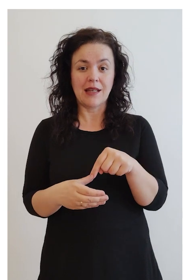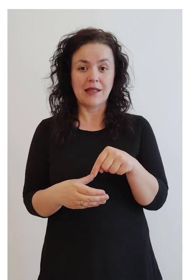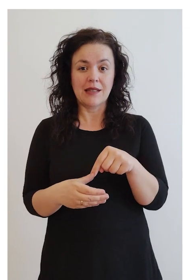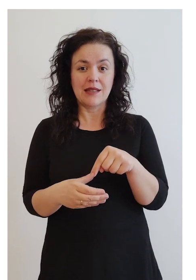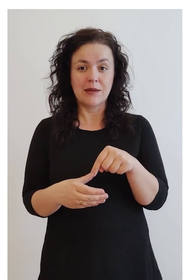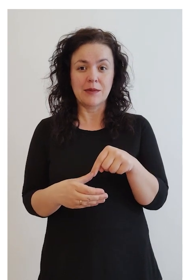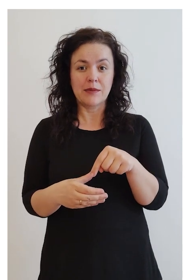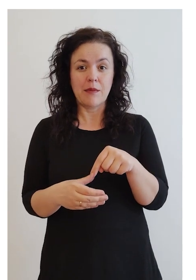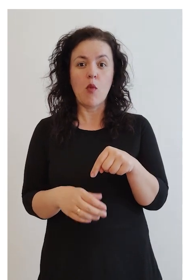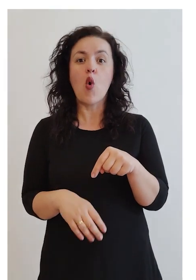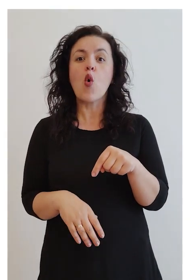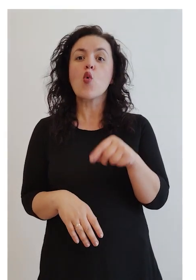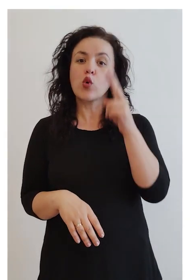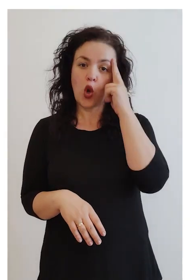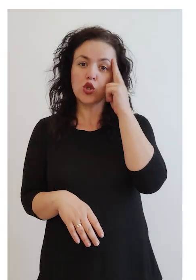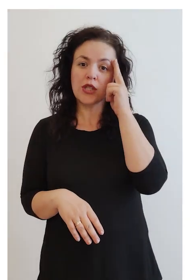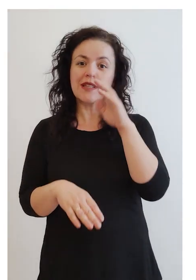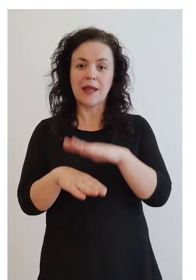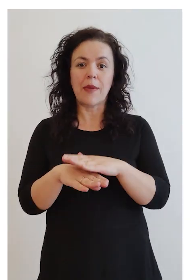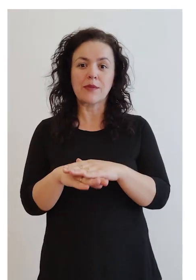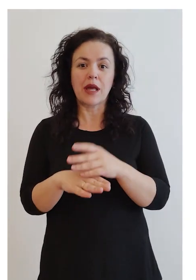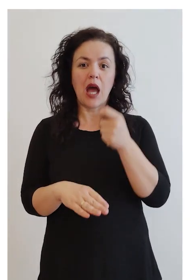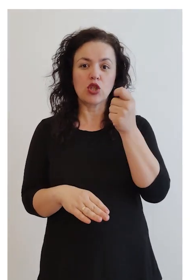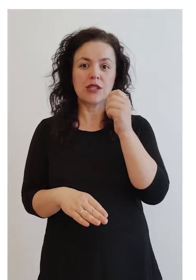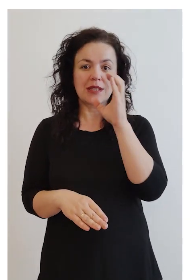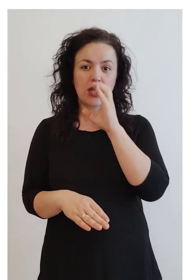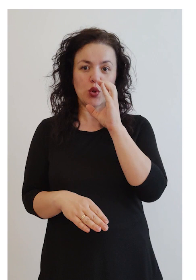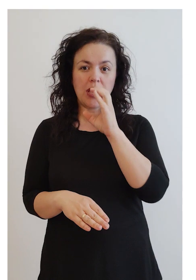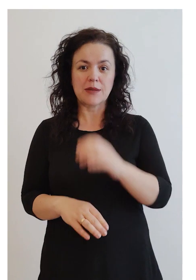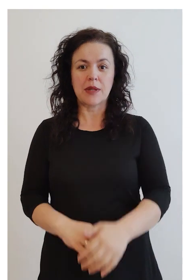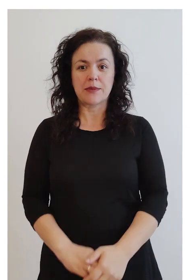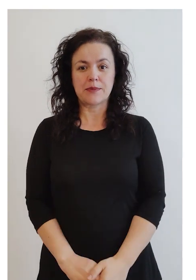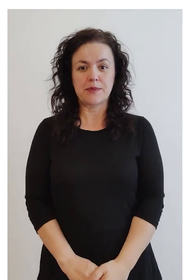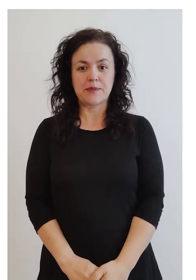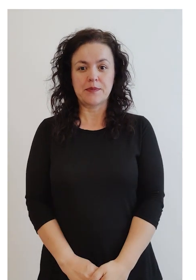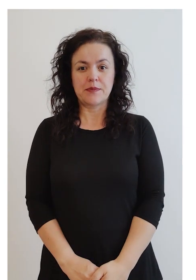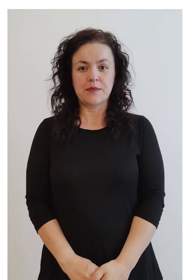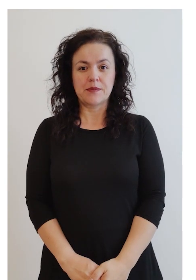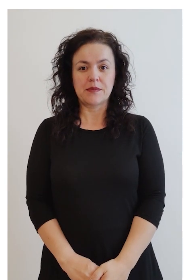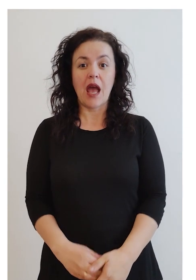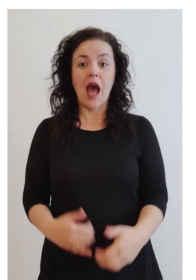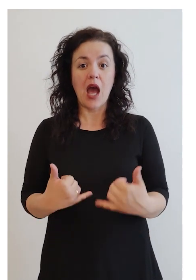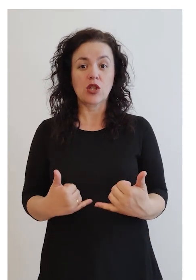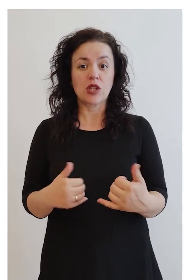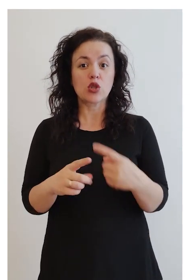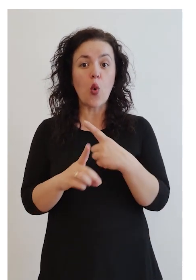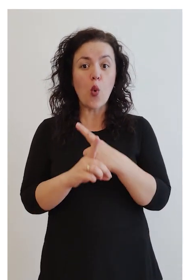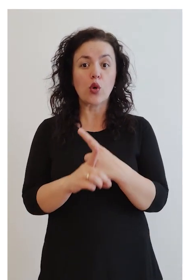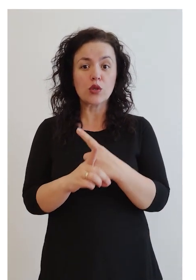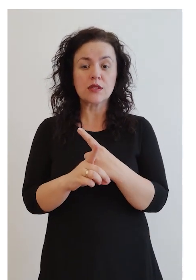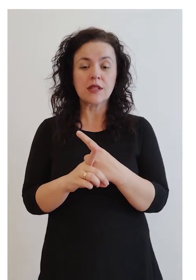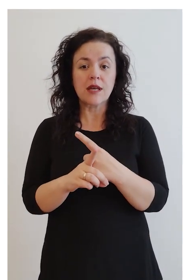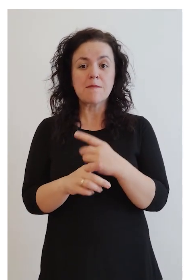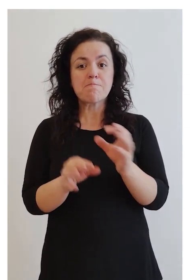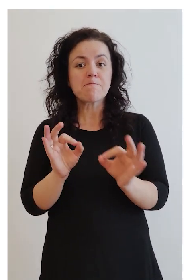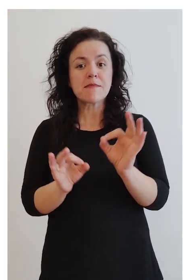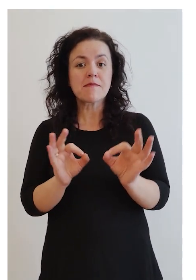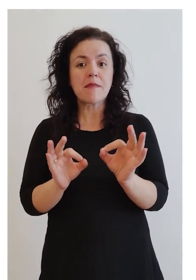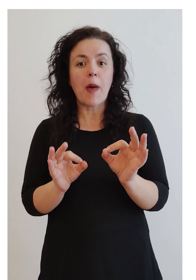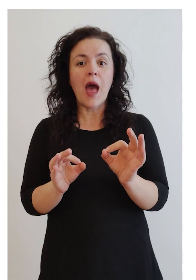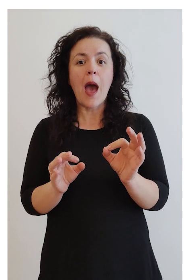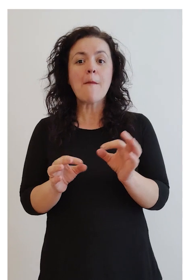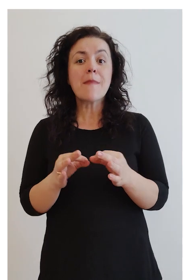Acest curs tratează măsurile de siguranță și securitate pe care călătorii trebuie să le aibă în vedere.